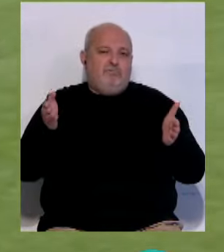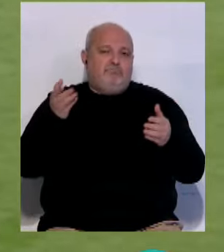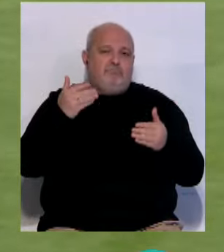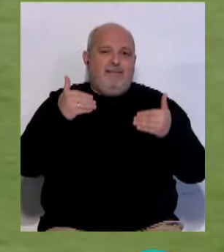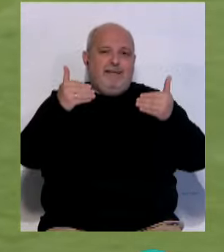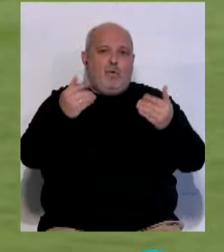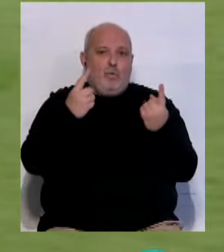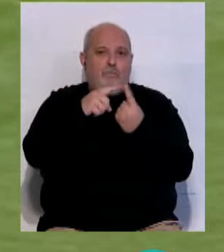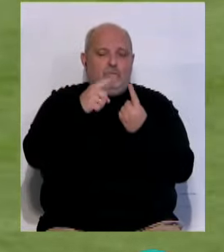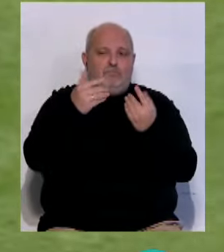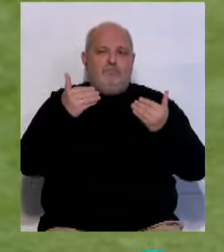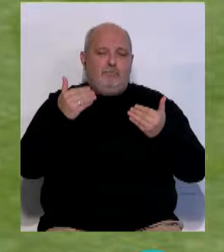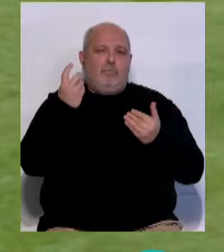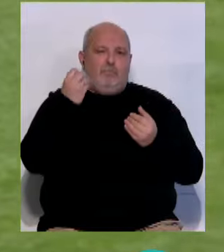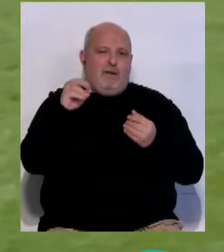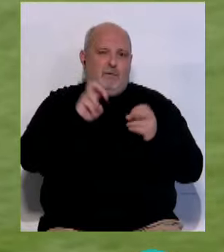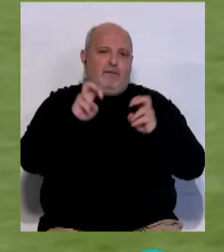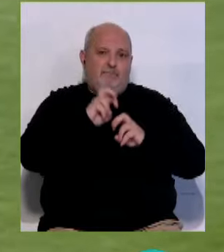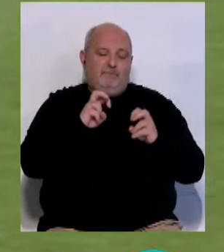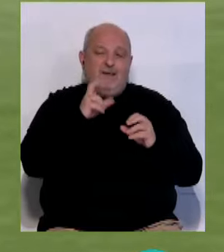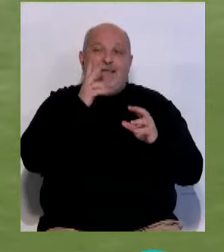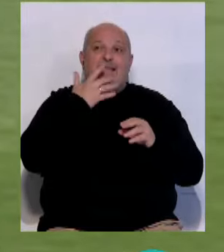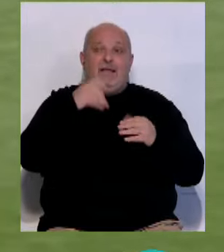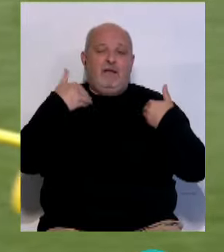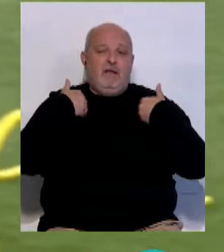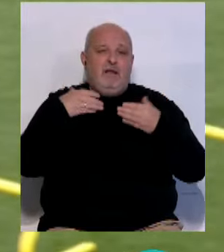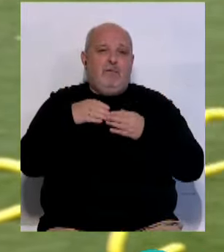y sobre todo yo creo que quien tiene mucho que decir en este mercado es el cuerpo médico para